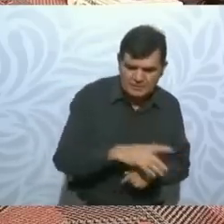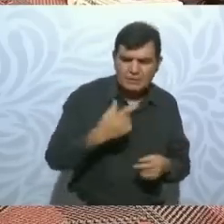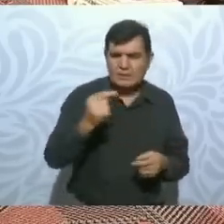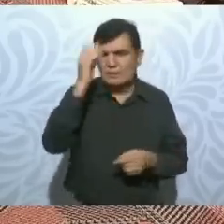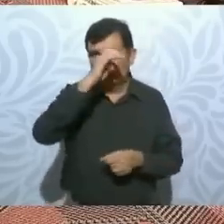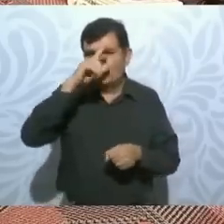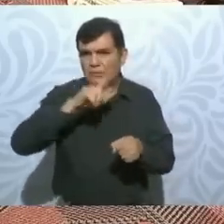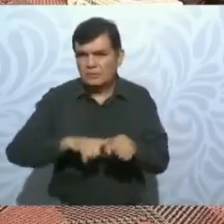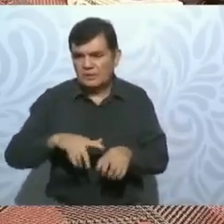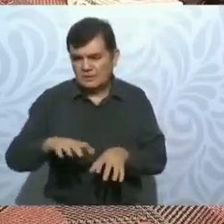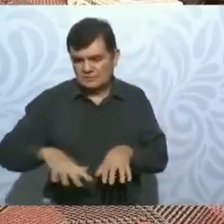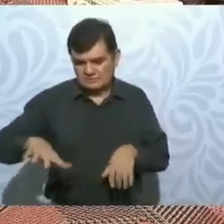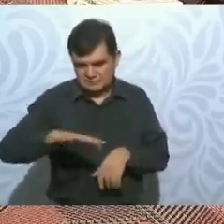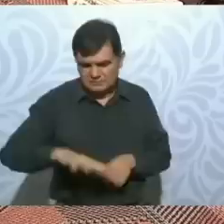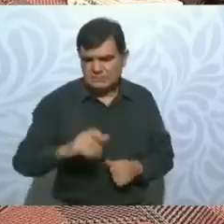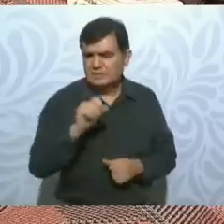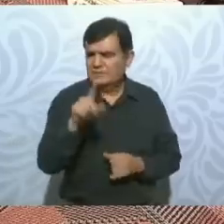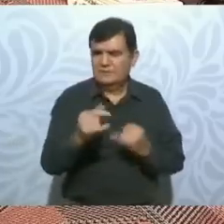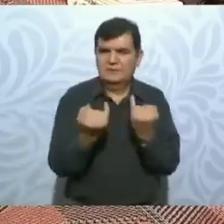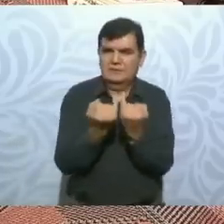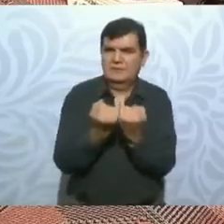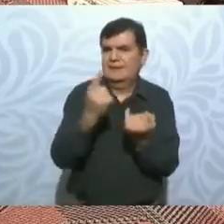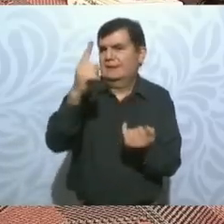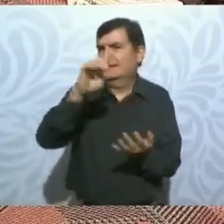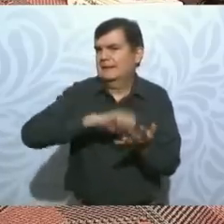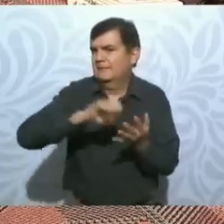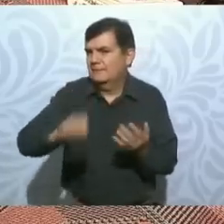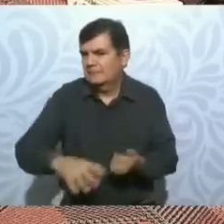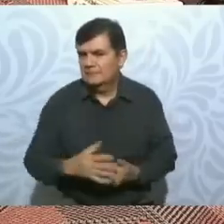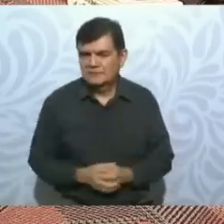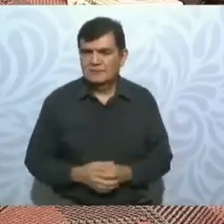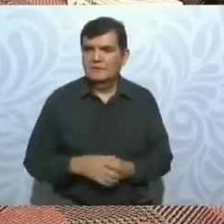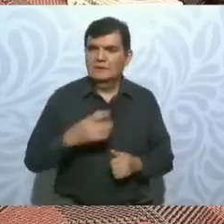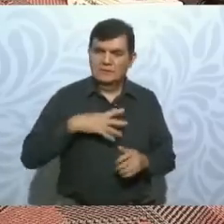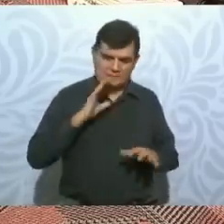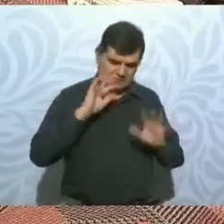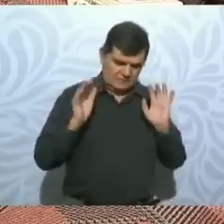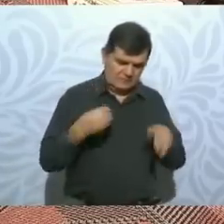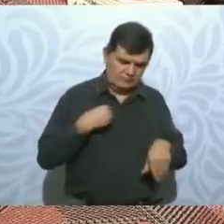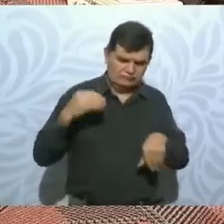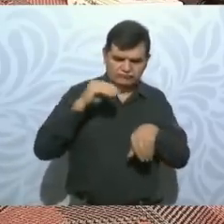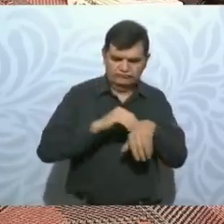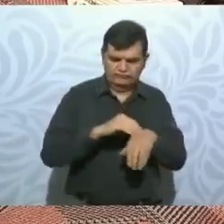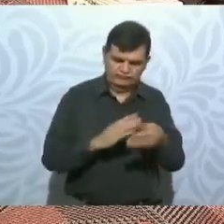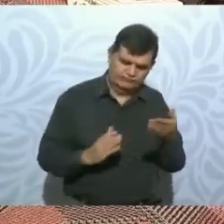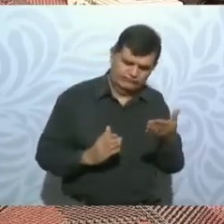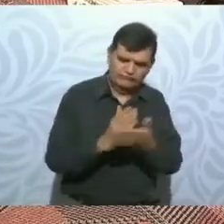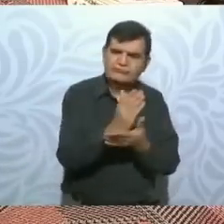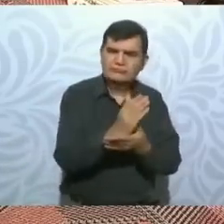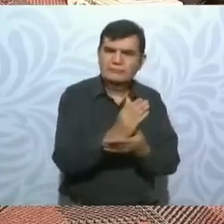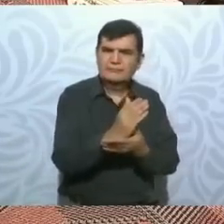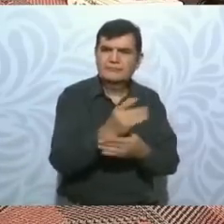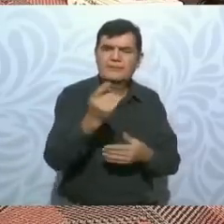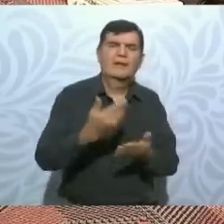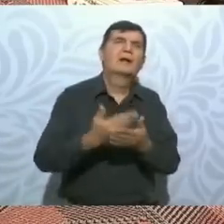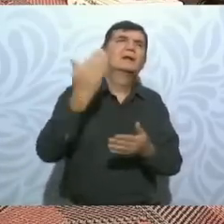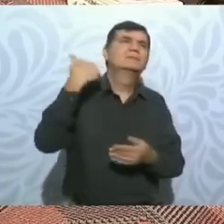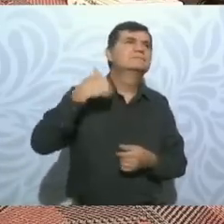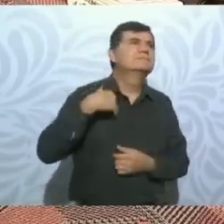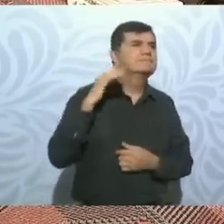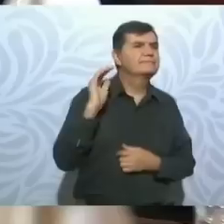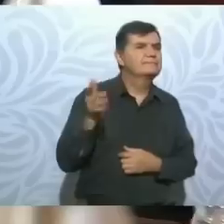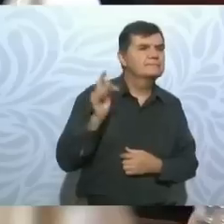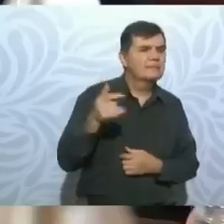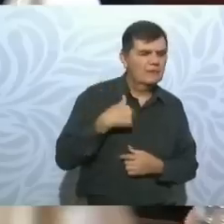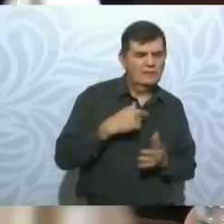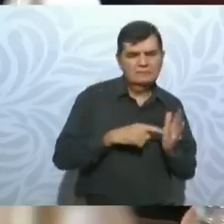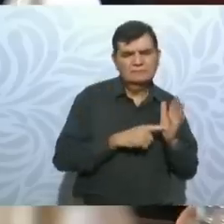comunitaria por ejemplo nos hemos planteado el reto el otro día lo presentamos ahí en la